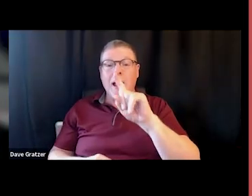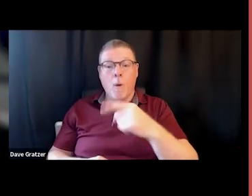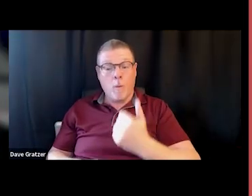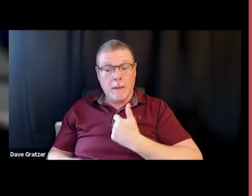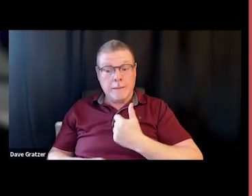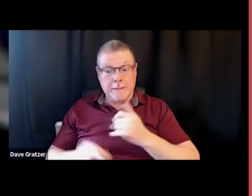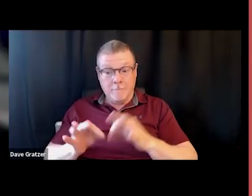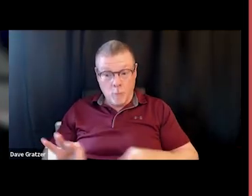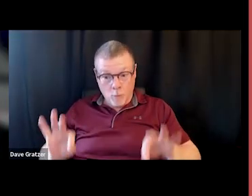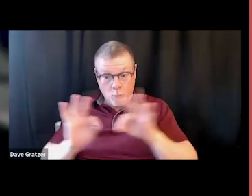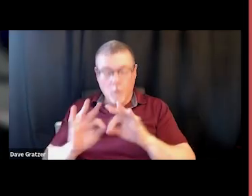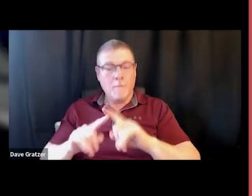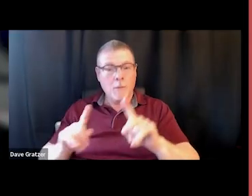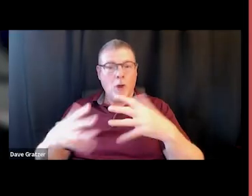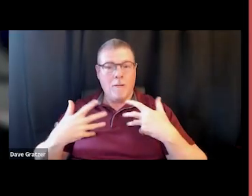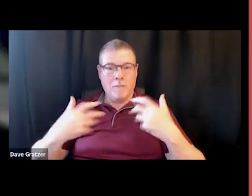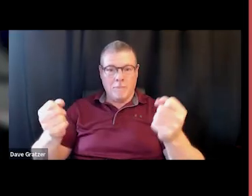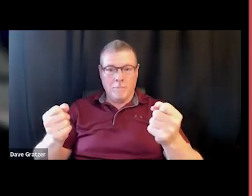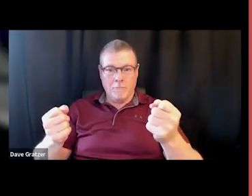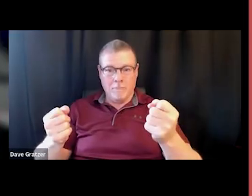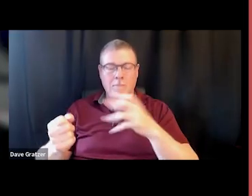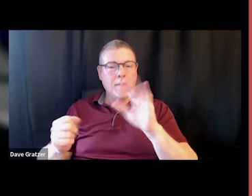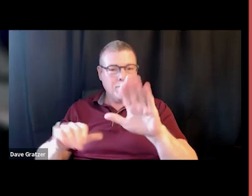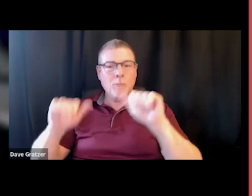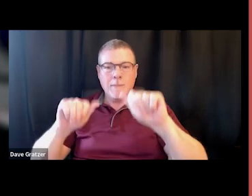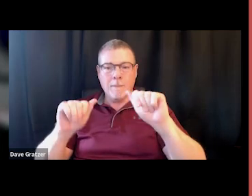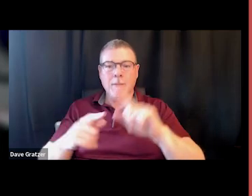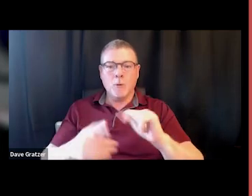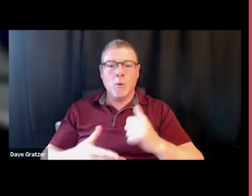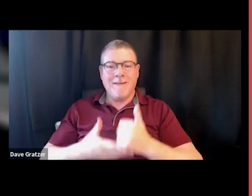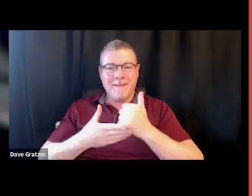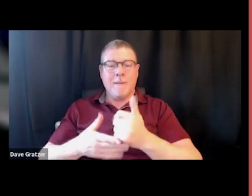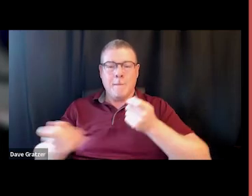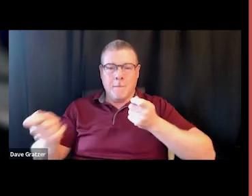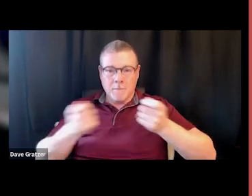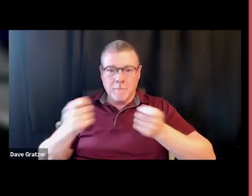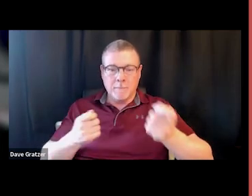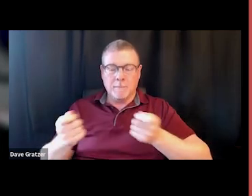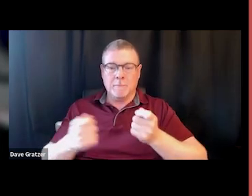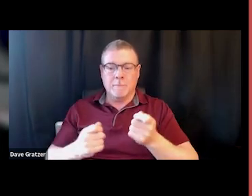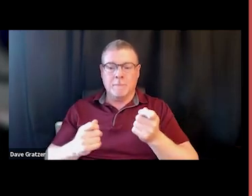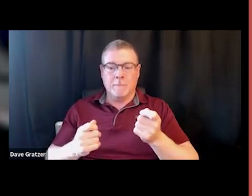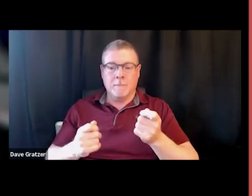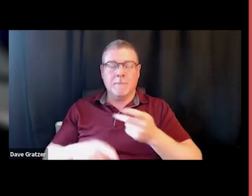sino también en tu salud y tu capacidad para manejar y mantener las cosas.